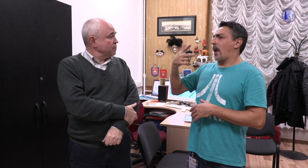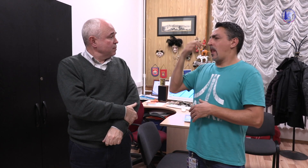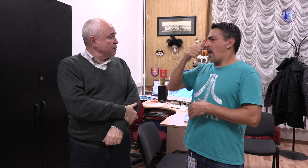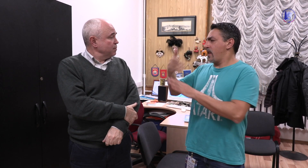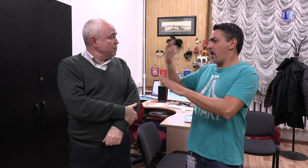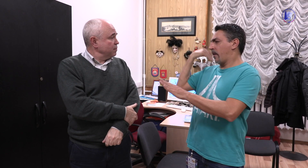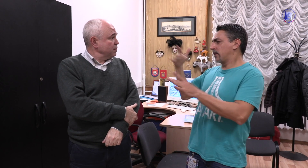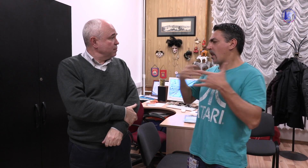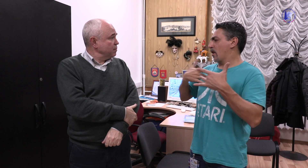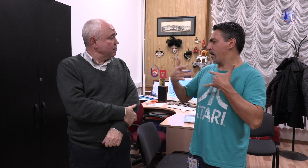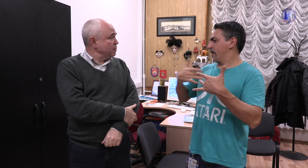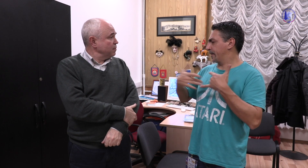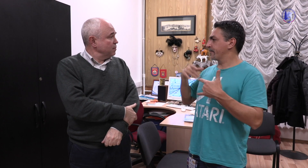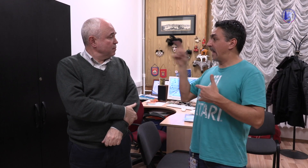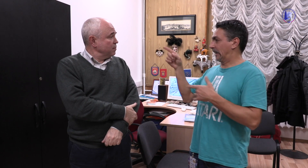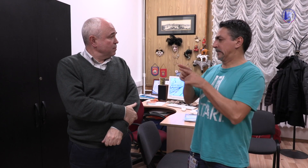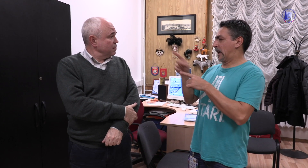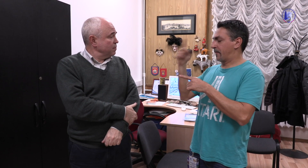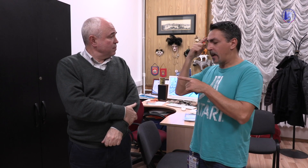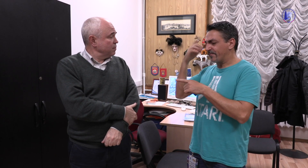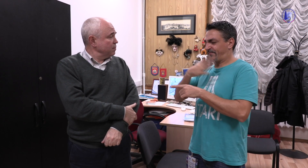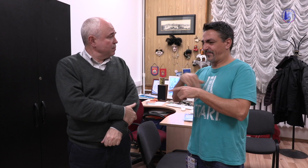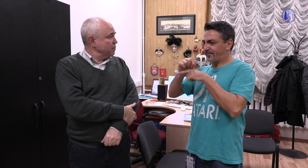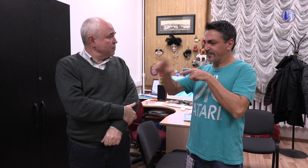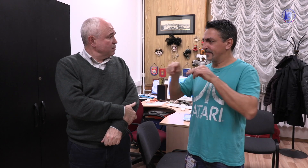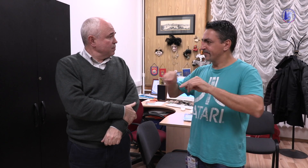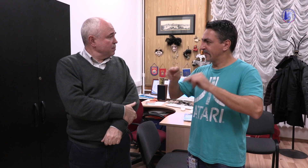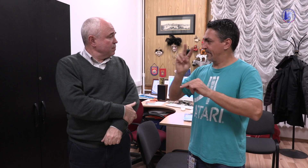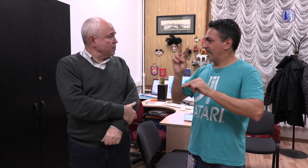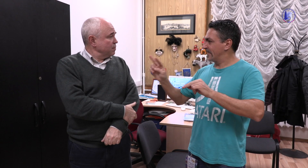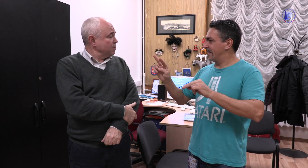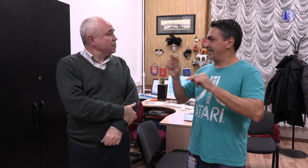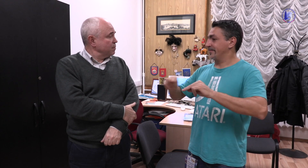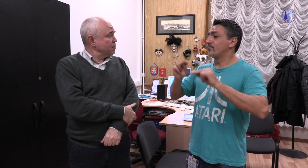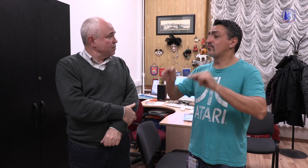Он 30 лет был актёром, учил других VV.